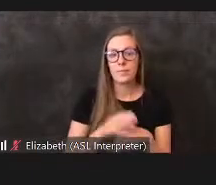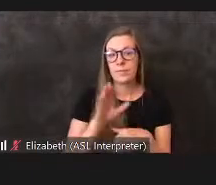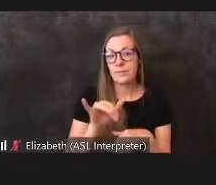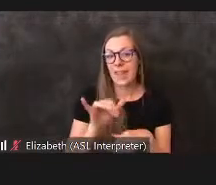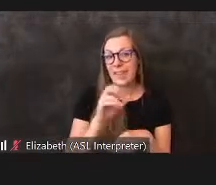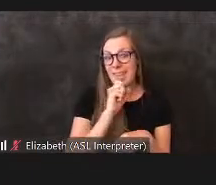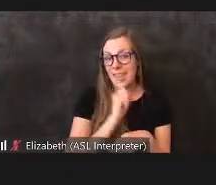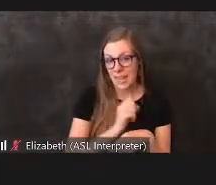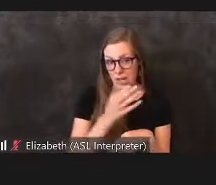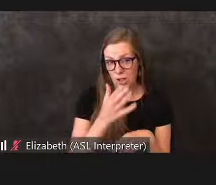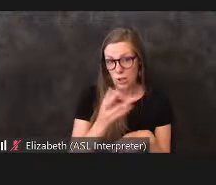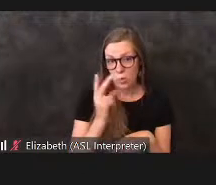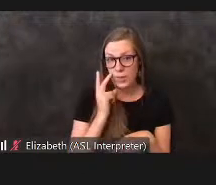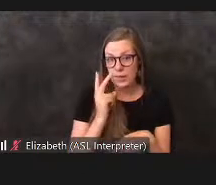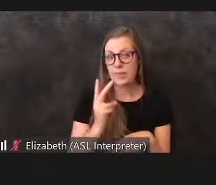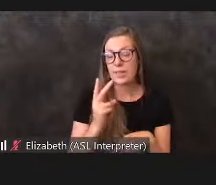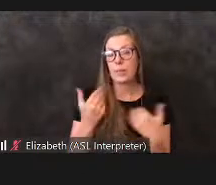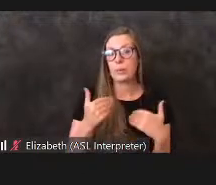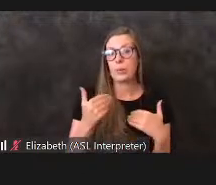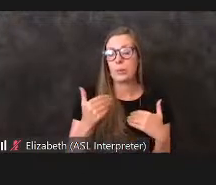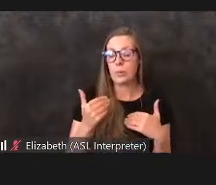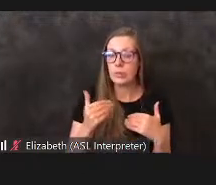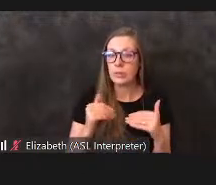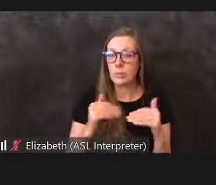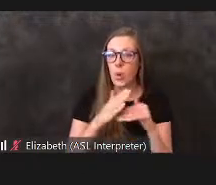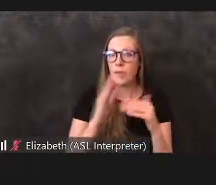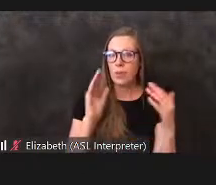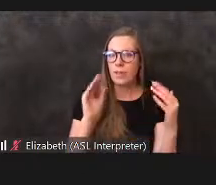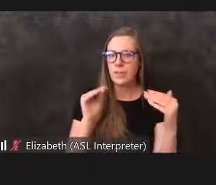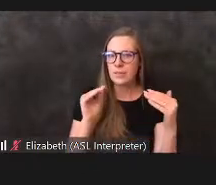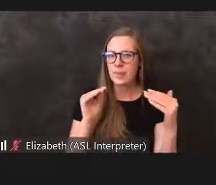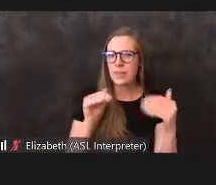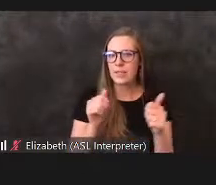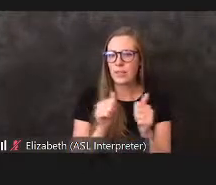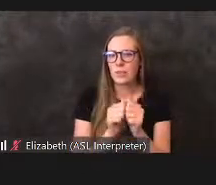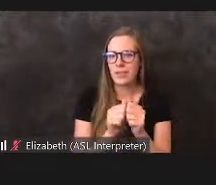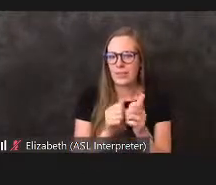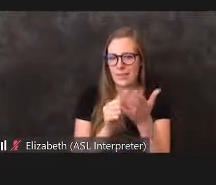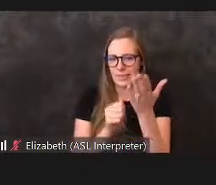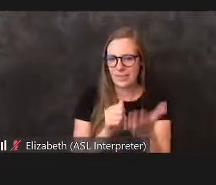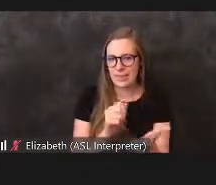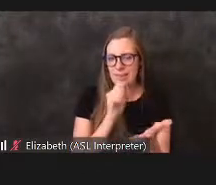Cada categoría básicamente es significativamente más alta de lo que es esperado en 2020,